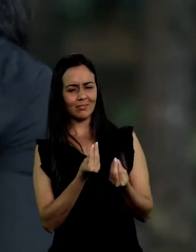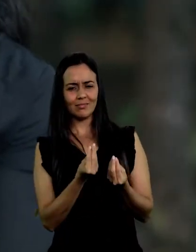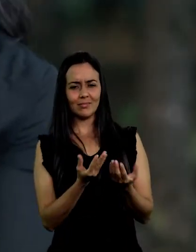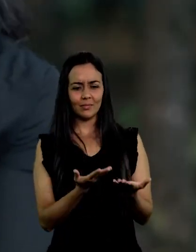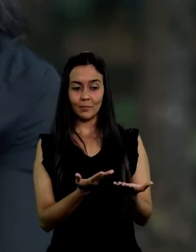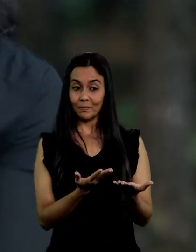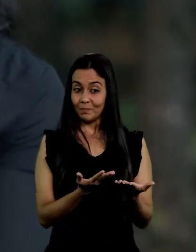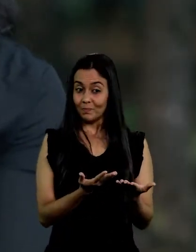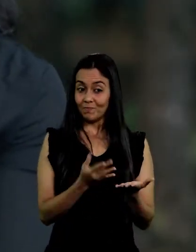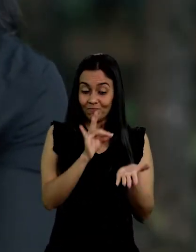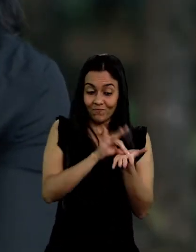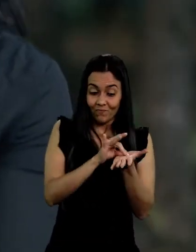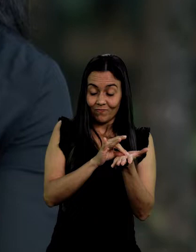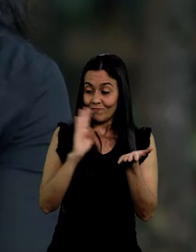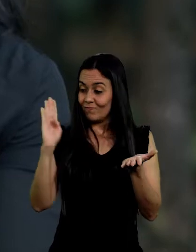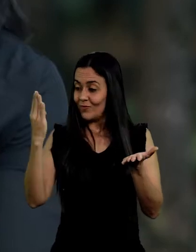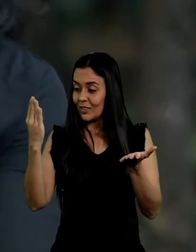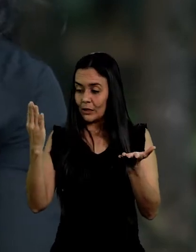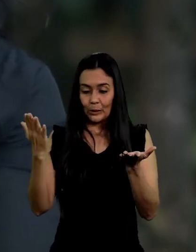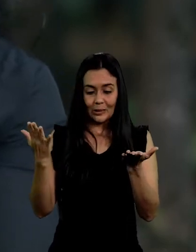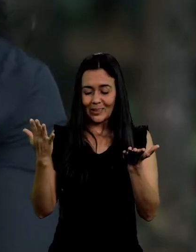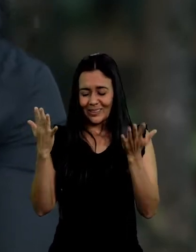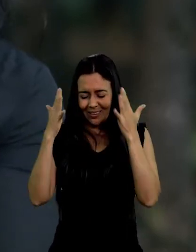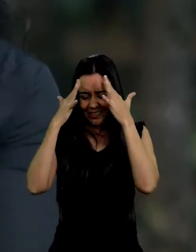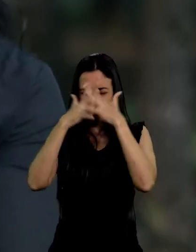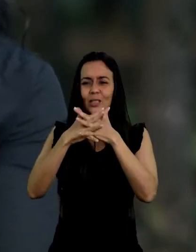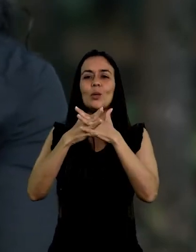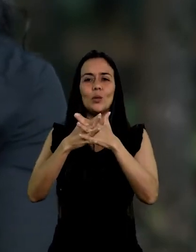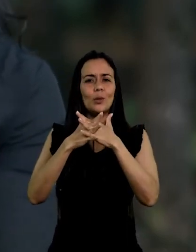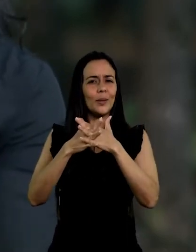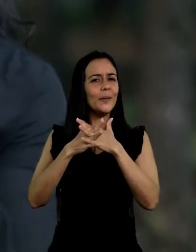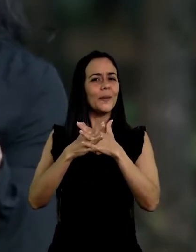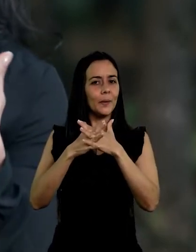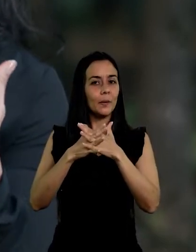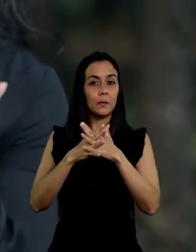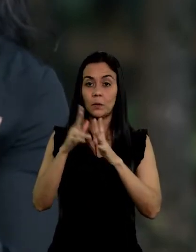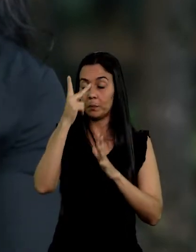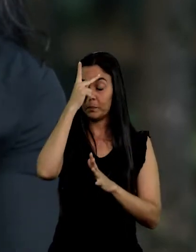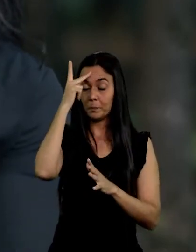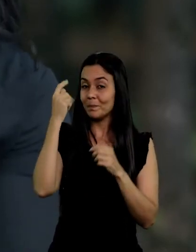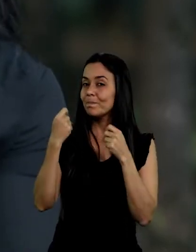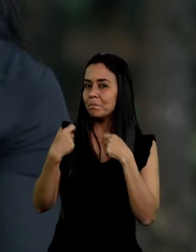e que atrapalharam muito o processo. A pessoa não se informa